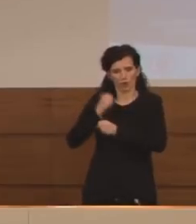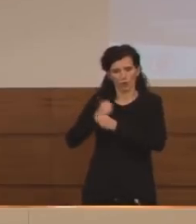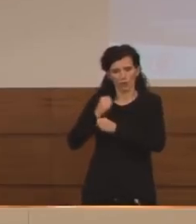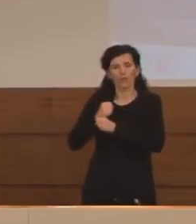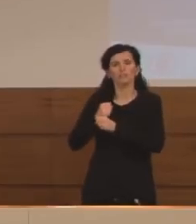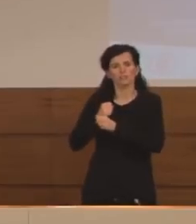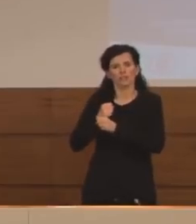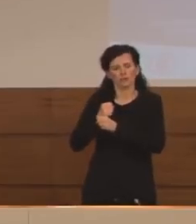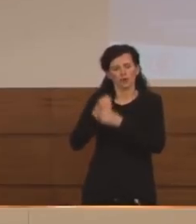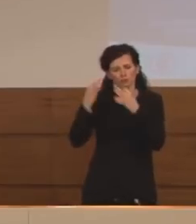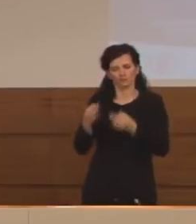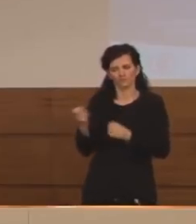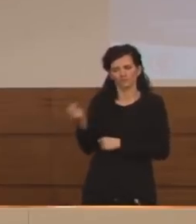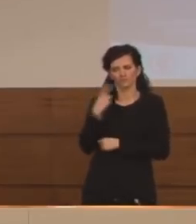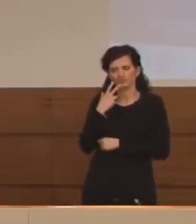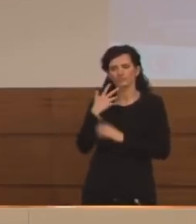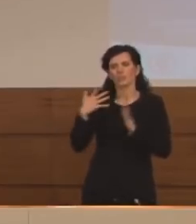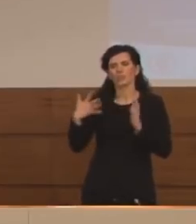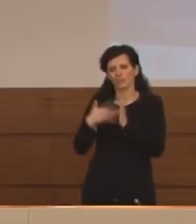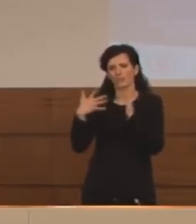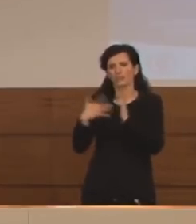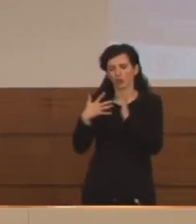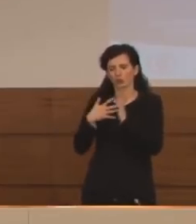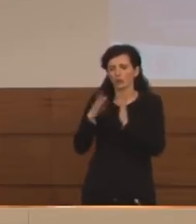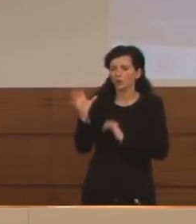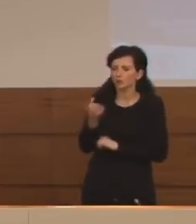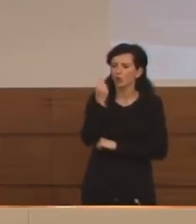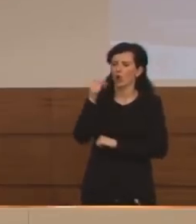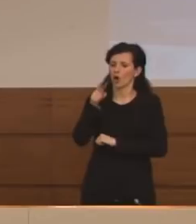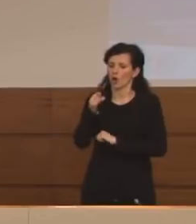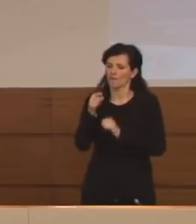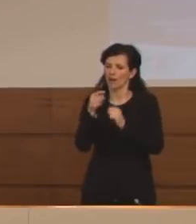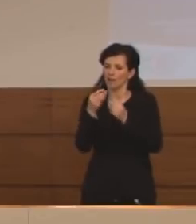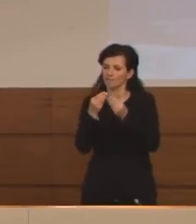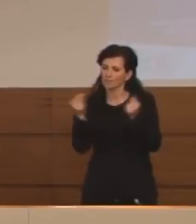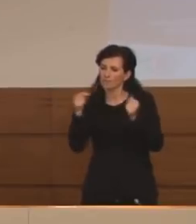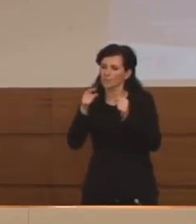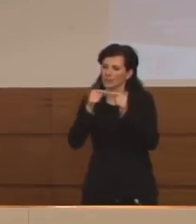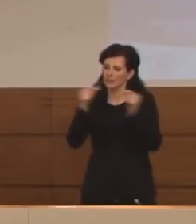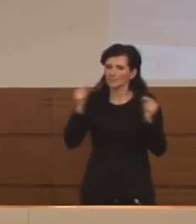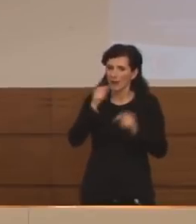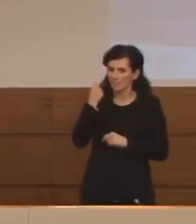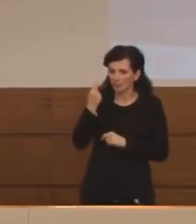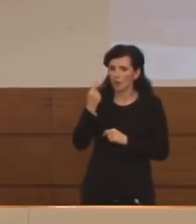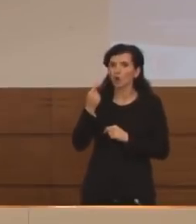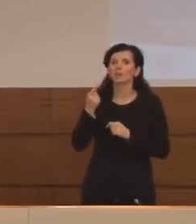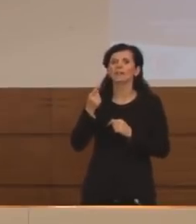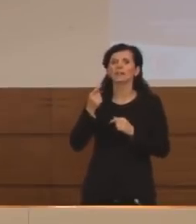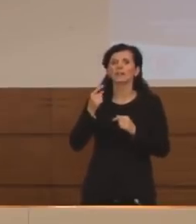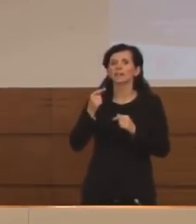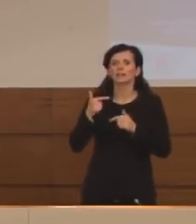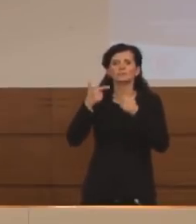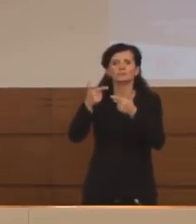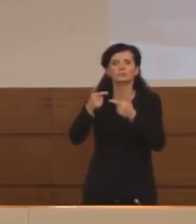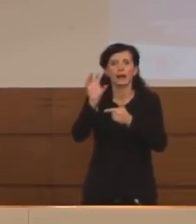della difficoltà di trovare i reagenti e le Regioni si sono attrezzate, si stanno attrezzando per produrli.